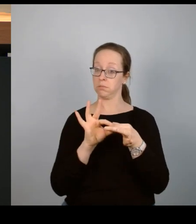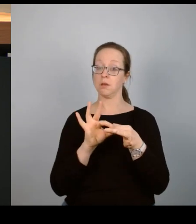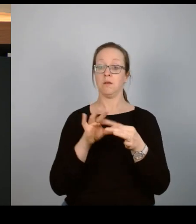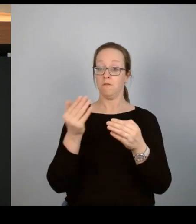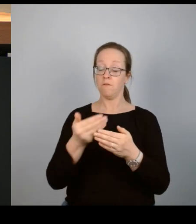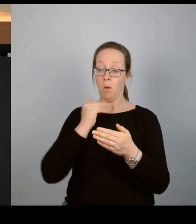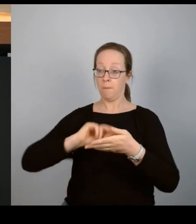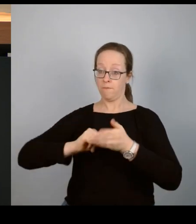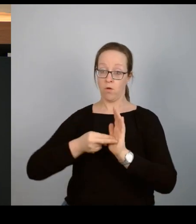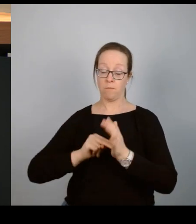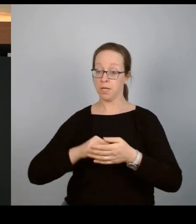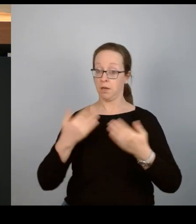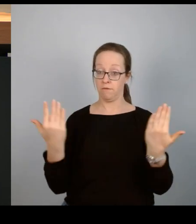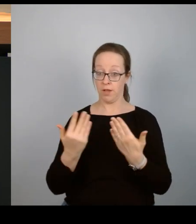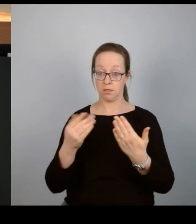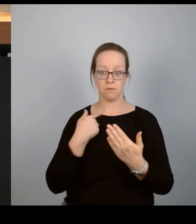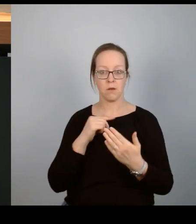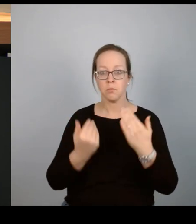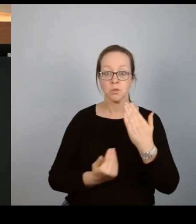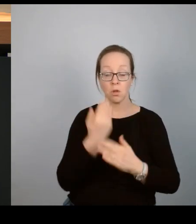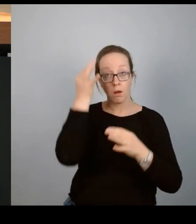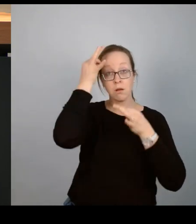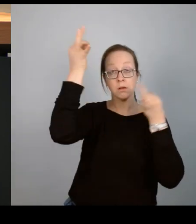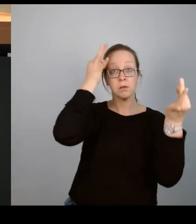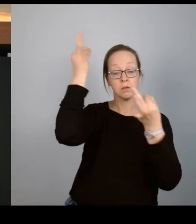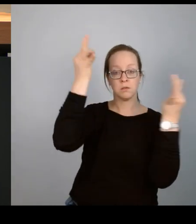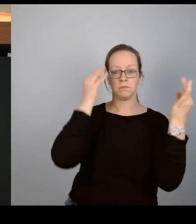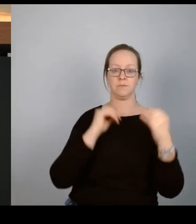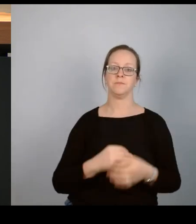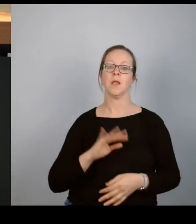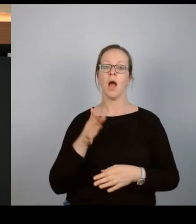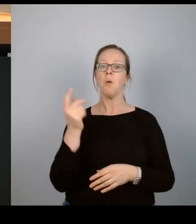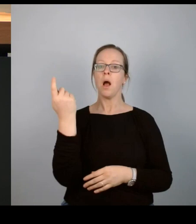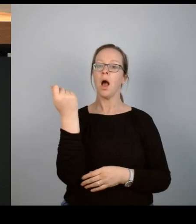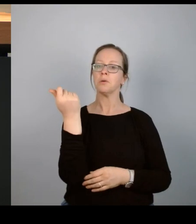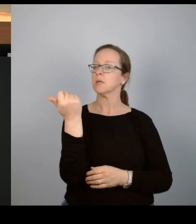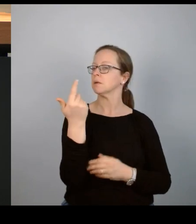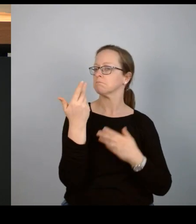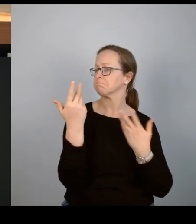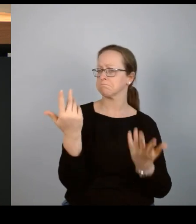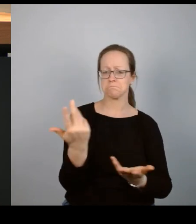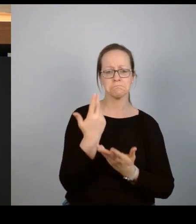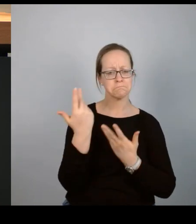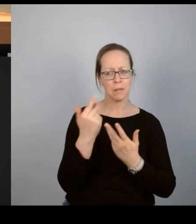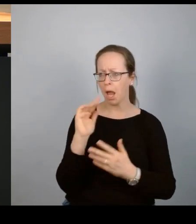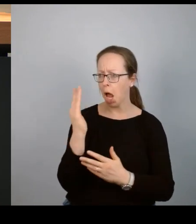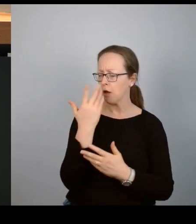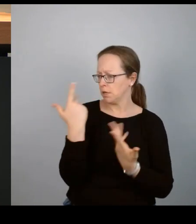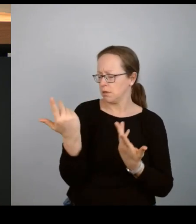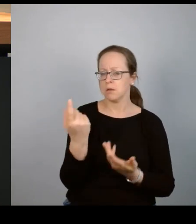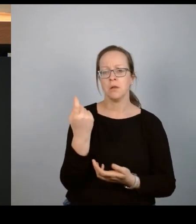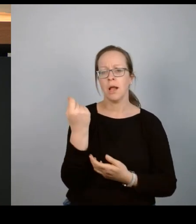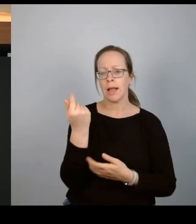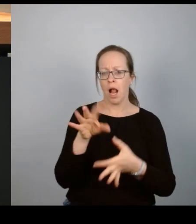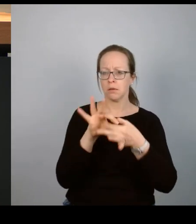"Verkehrskonzepte für Neubauvorhaben" lautet der Titel des Antrages der CDU-Fraktion. Da stellt sich mir erst mal die Frage, warum überhaupt bei